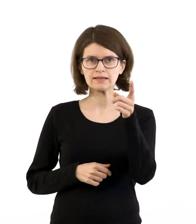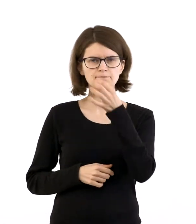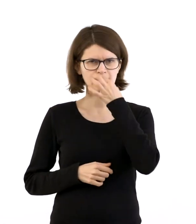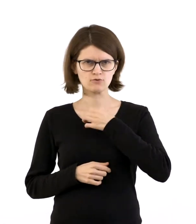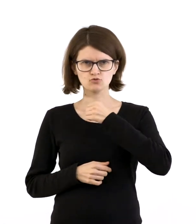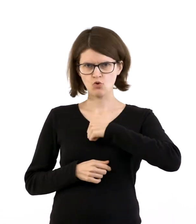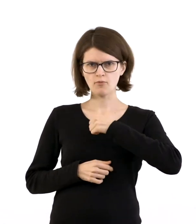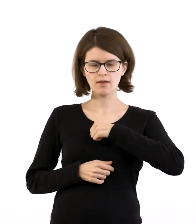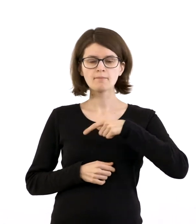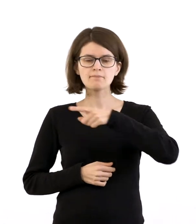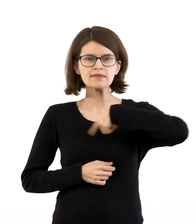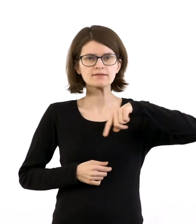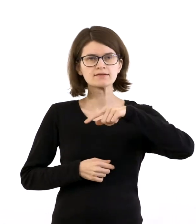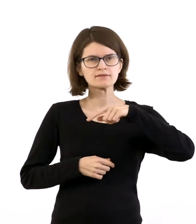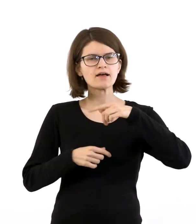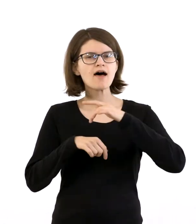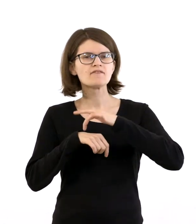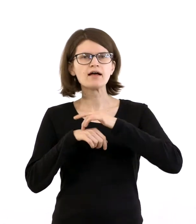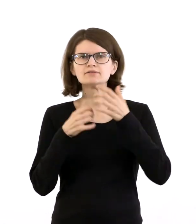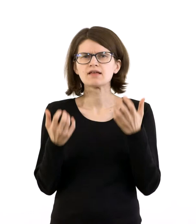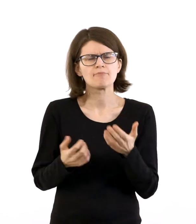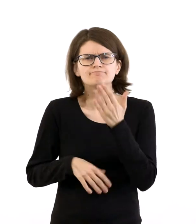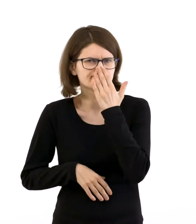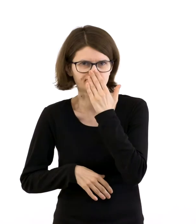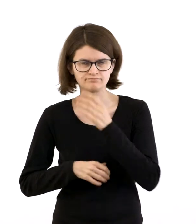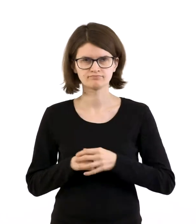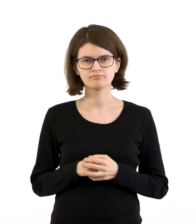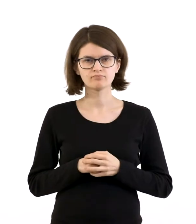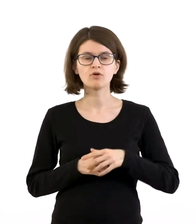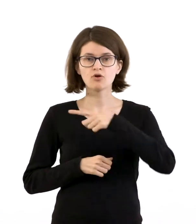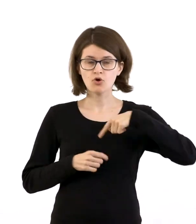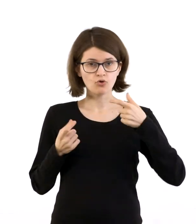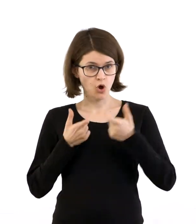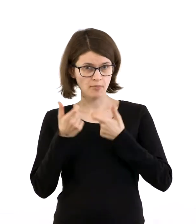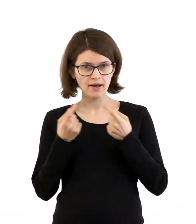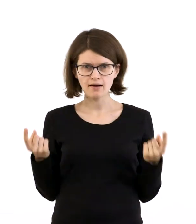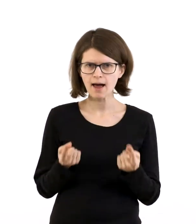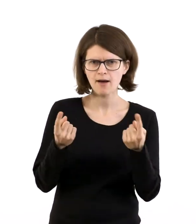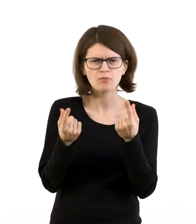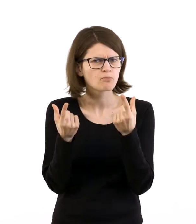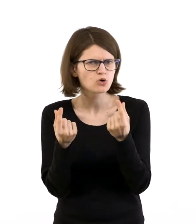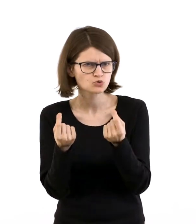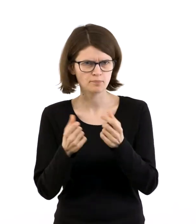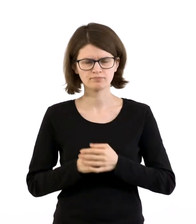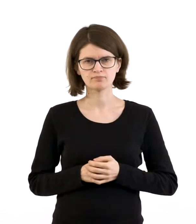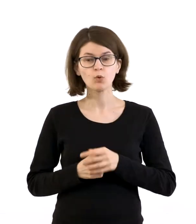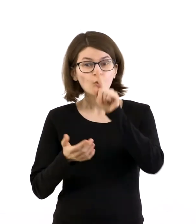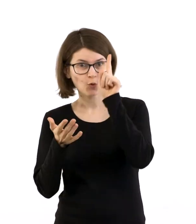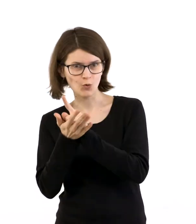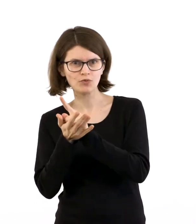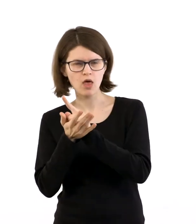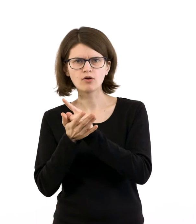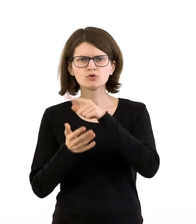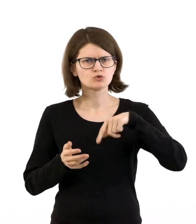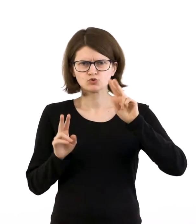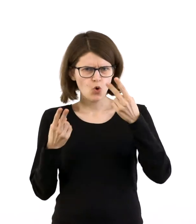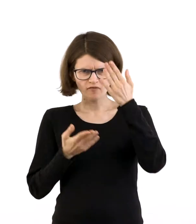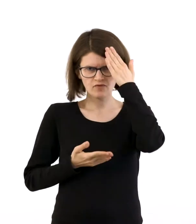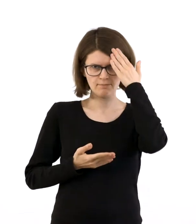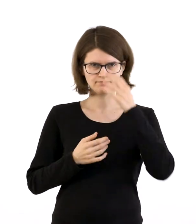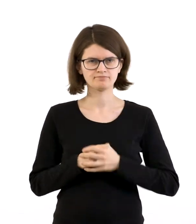Postawcie sobie pytania: jakich efektów oczekujemy? po co robimy kampanię? skąd się dowiemy, że osiągnęliśmy sukces?